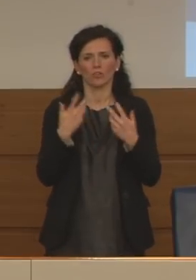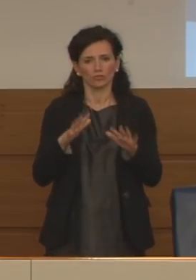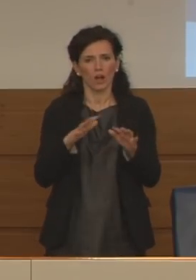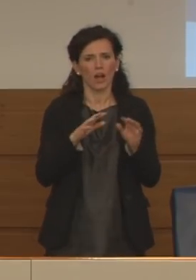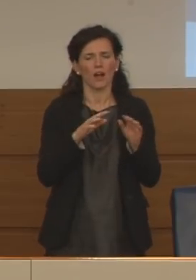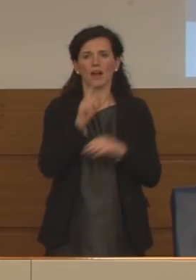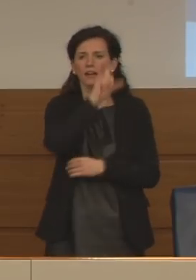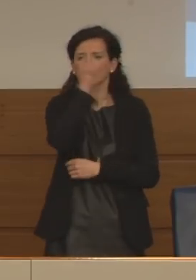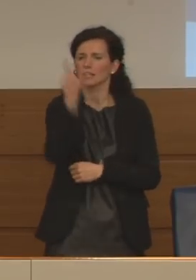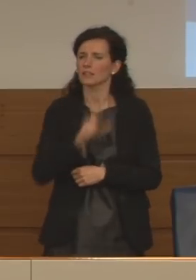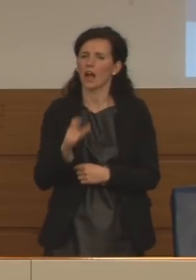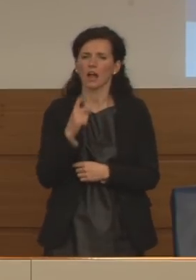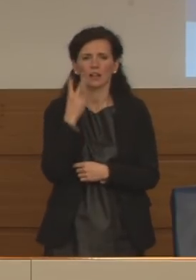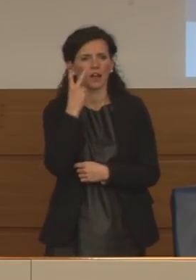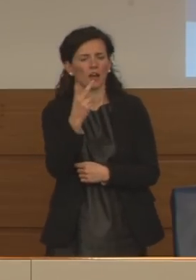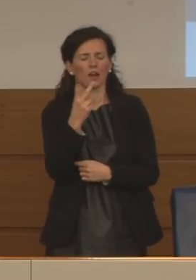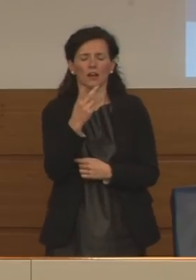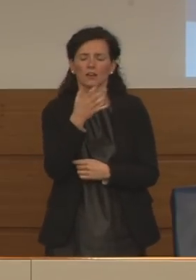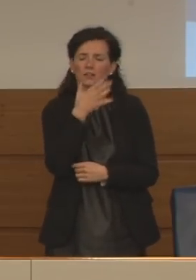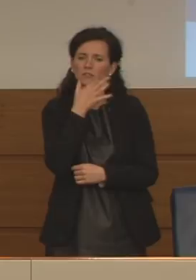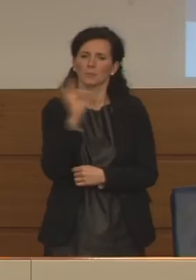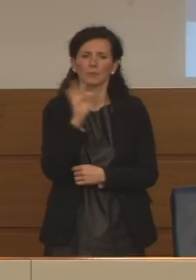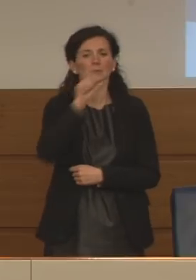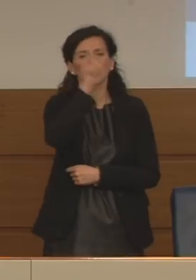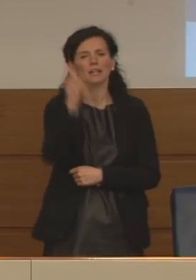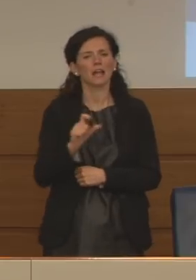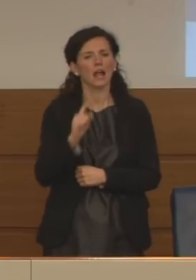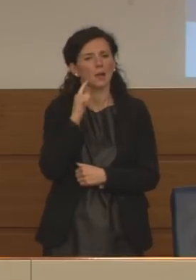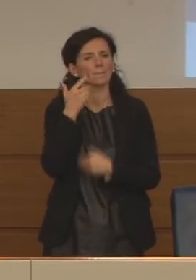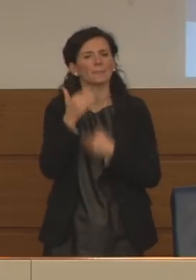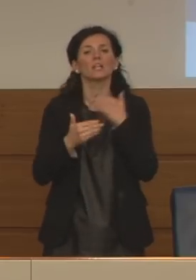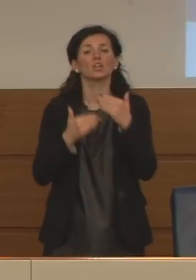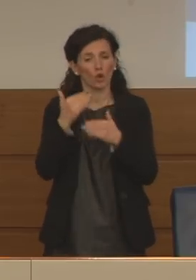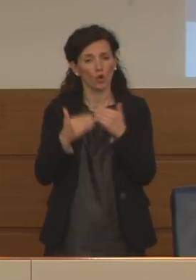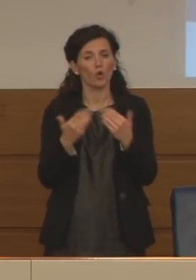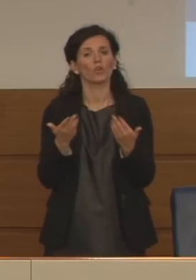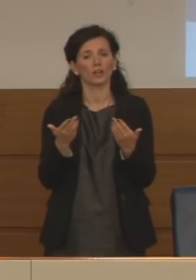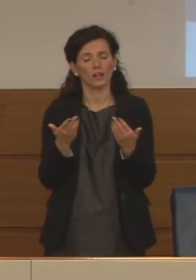straordinaria, c'è un'Italia migliore in questo momento in tutte le corsie